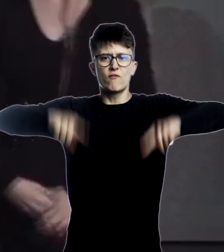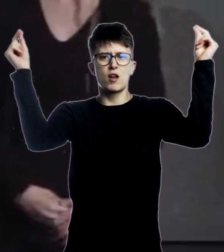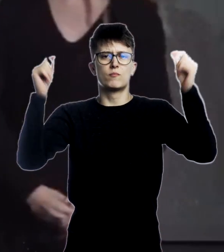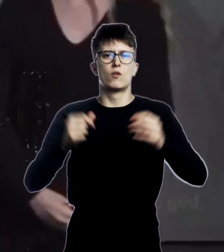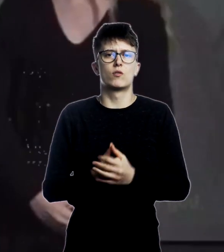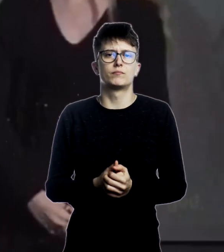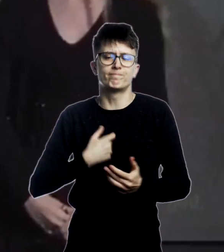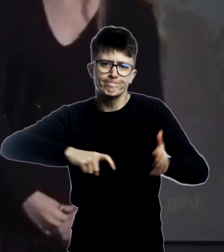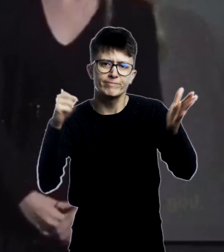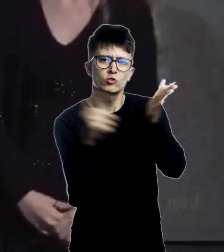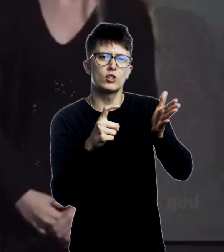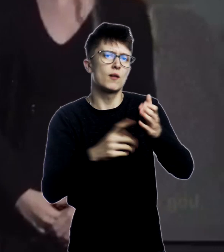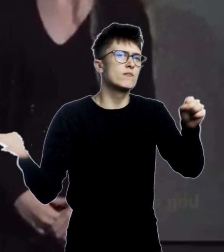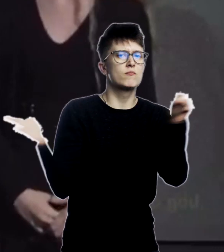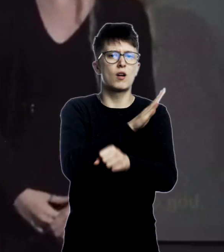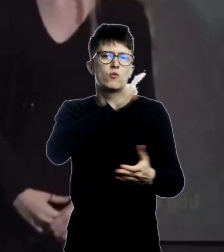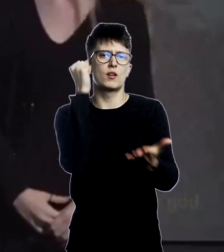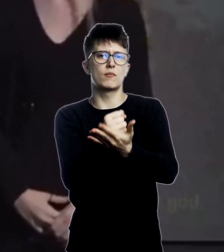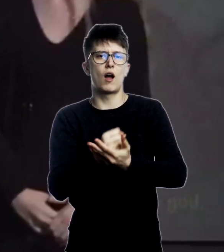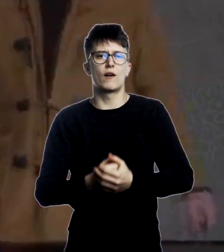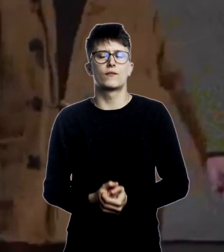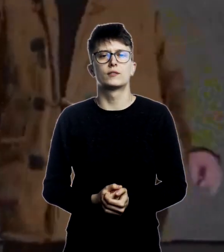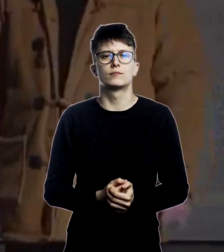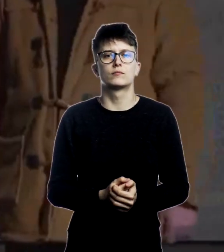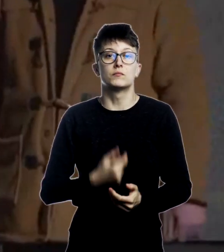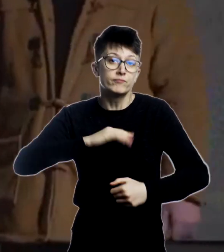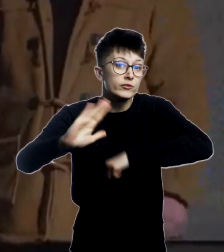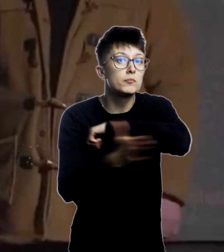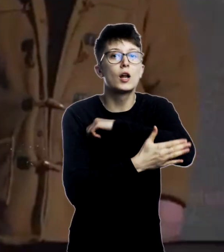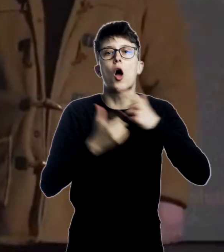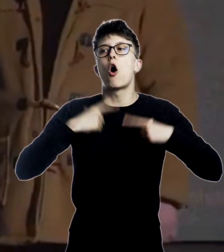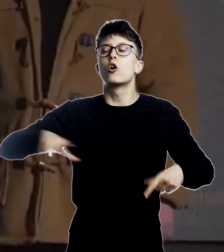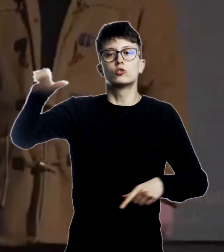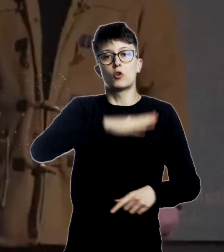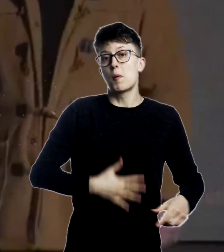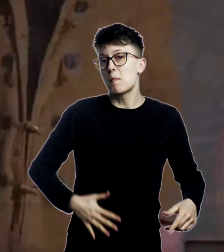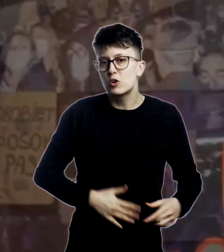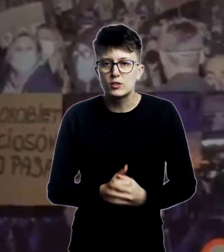Robimy to, bo żądamy pełni praw. Robimy to, bo wspieramy osoby z macicami.